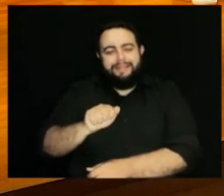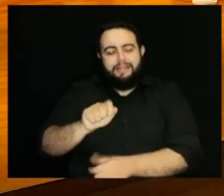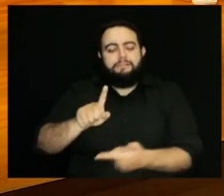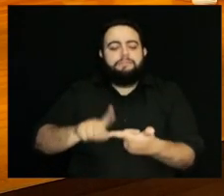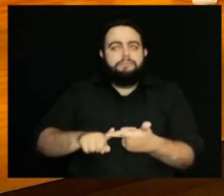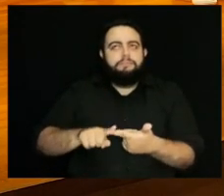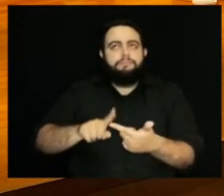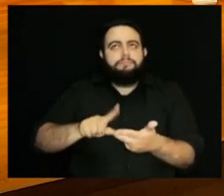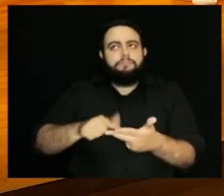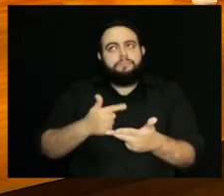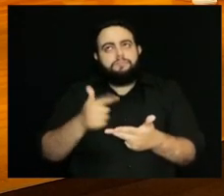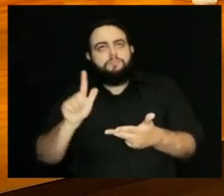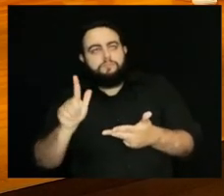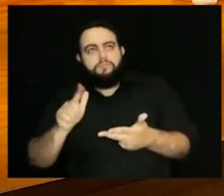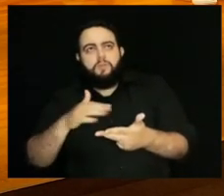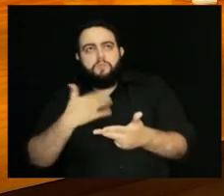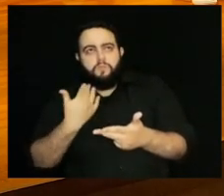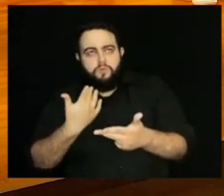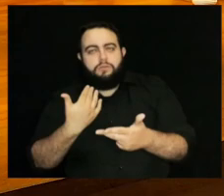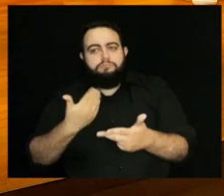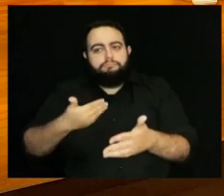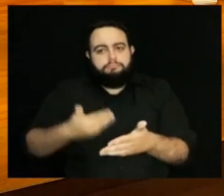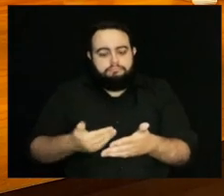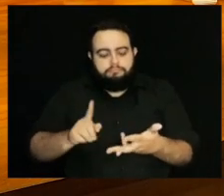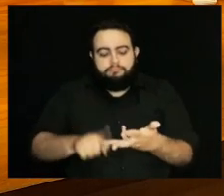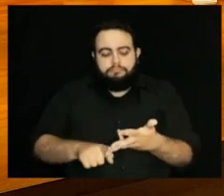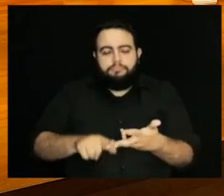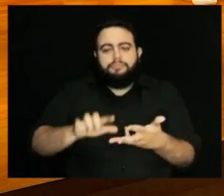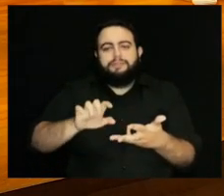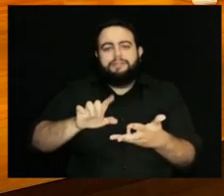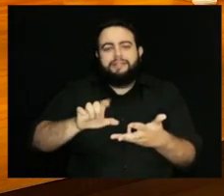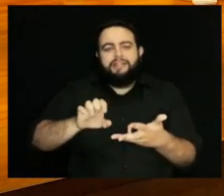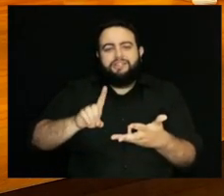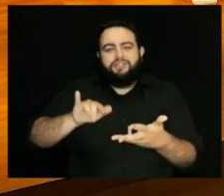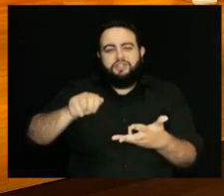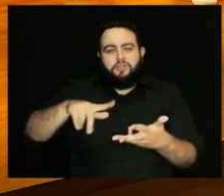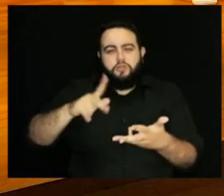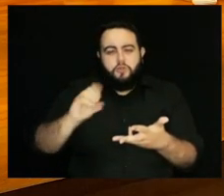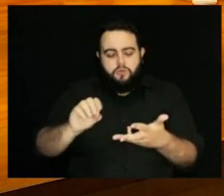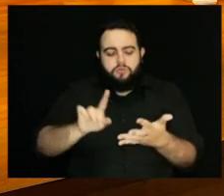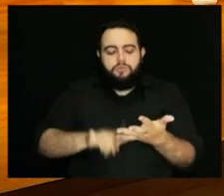Espíndola que segue aí tocando bateria e o Pekos, que é um cara que tomou muito ácido, enlouqueceu,